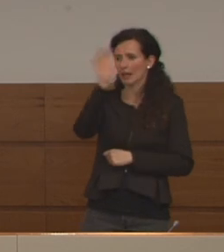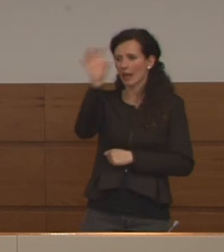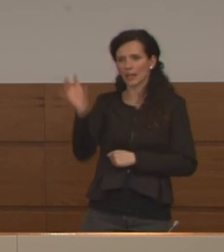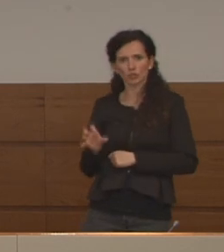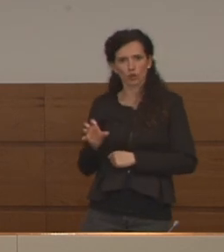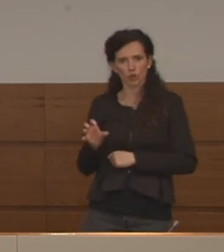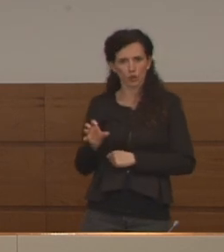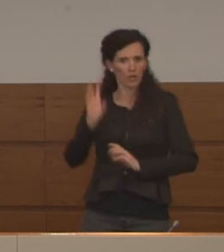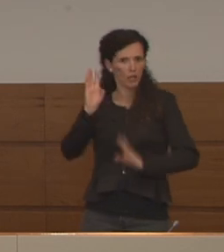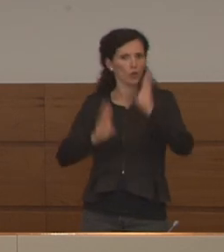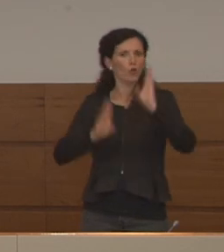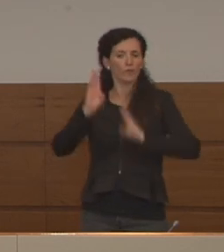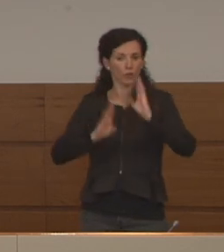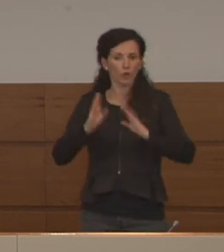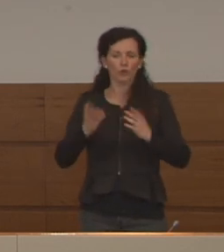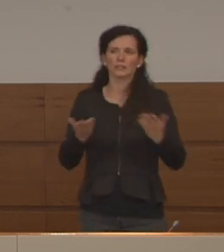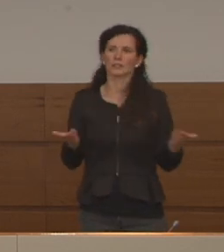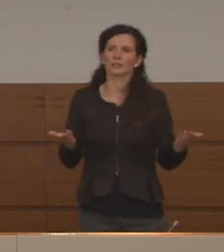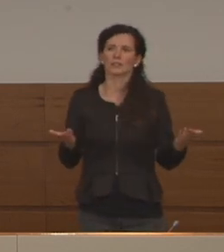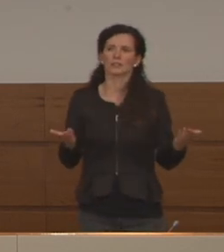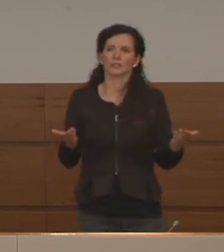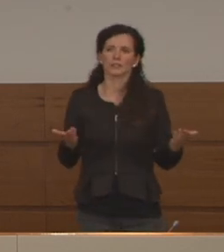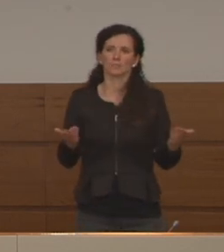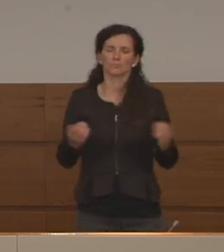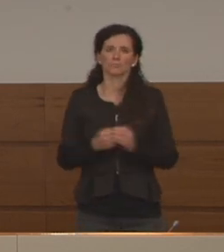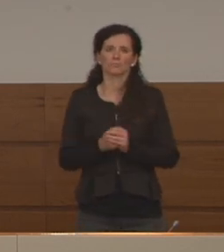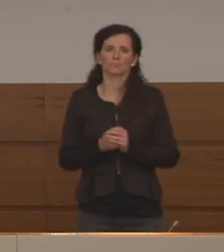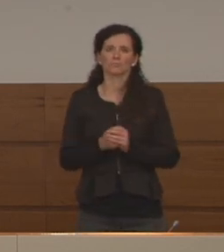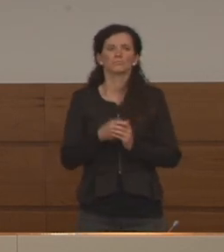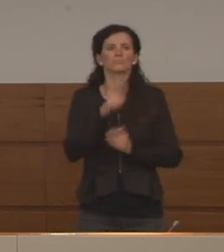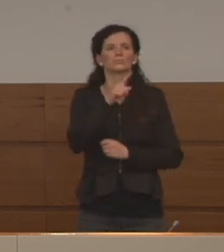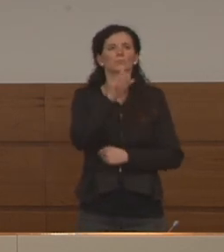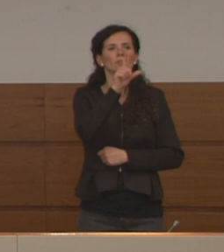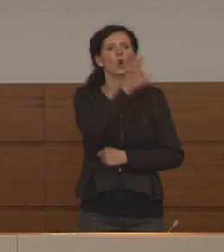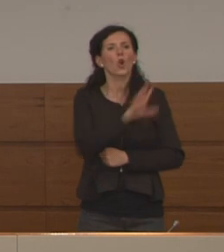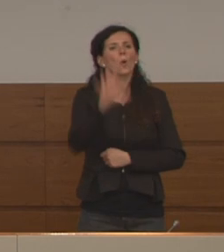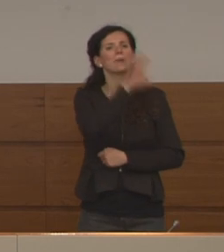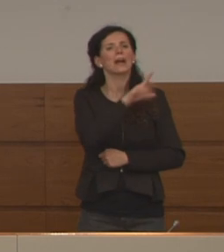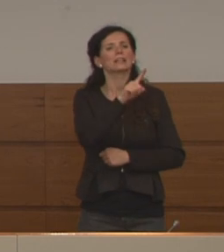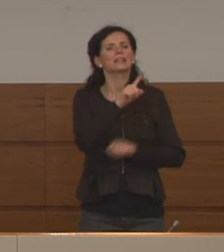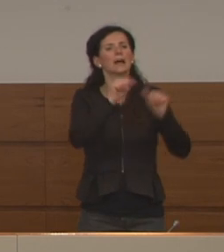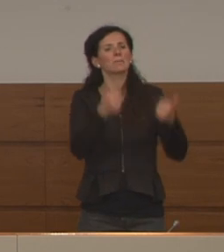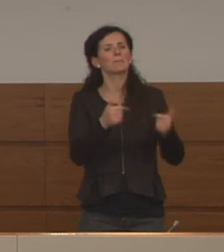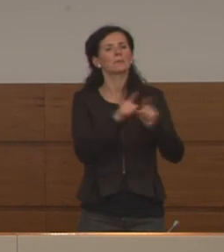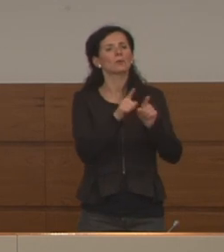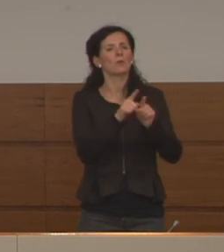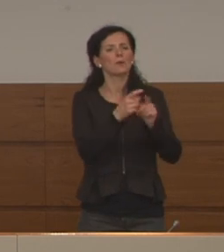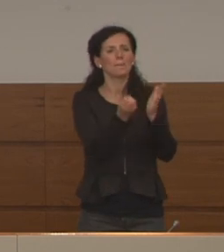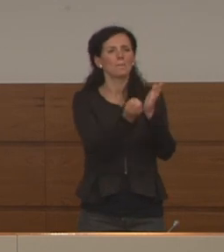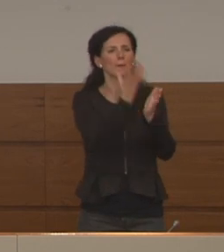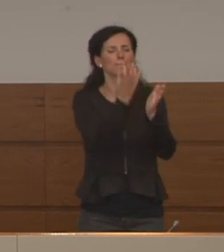Quindi è difficile chiudere il polmone di una regione che alimenta anche